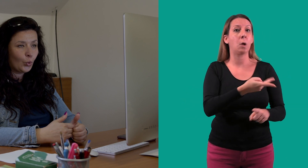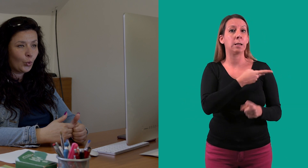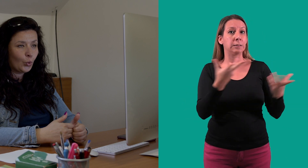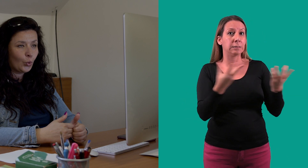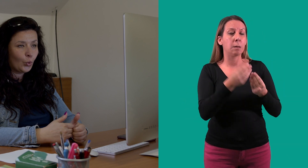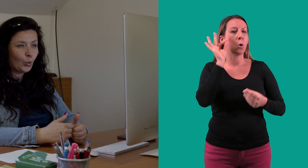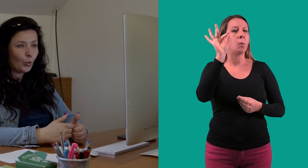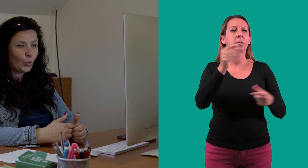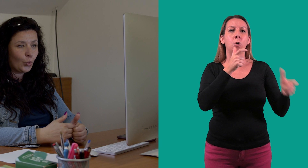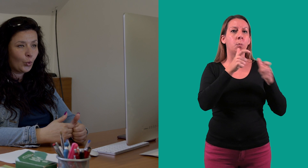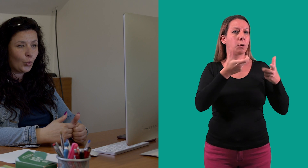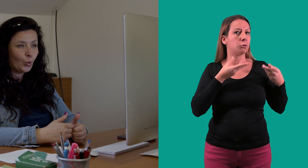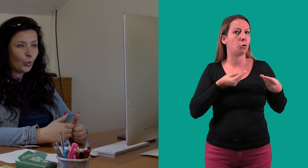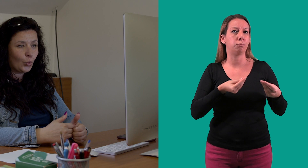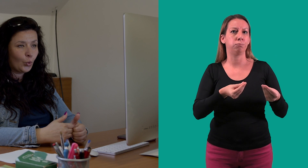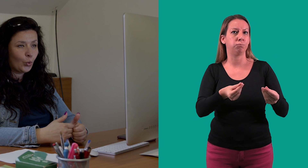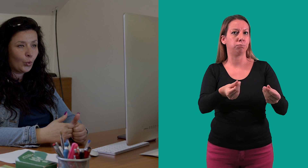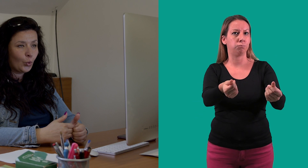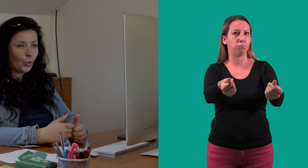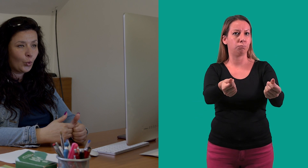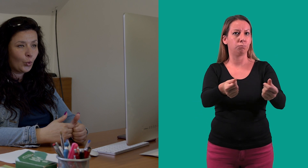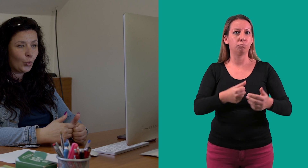o in ufficio con lei e la sua assistente di lavoro, consentendo loro di comunicare in modo efficace.